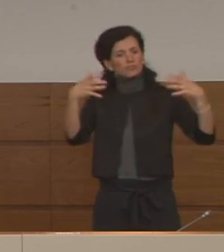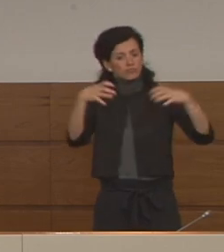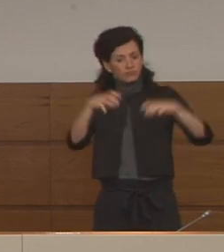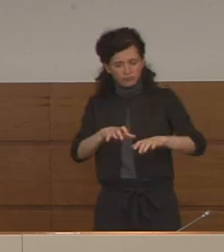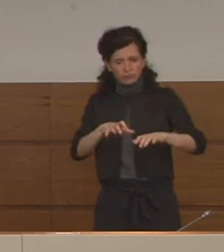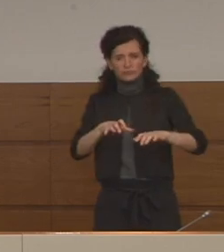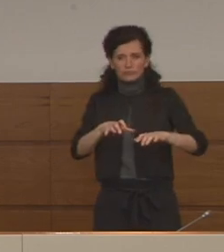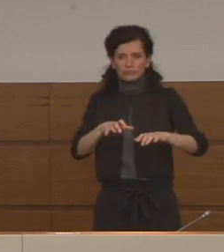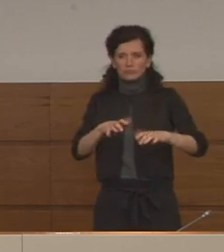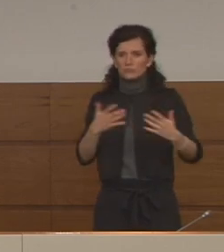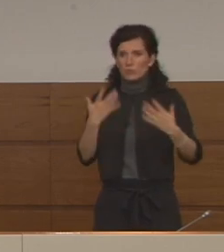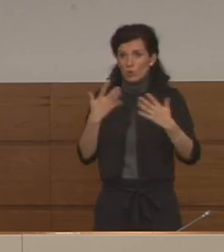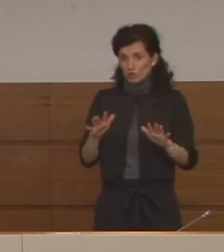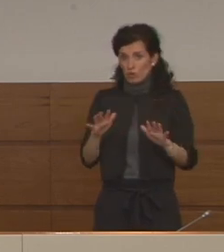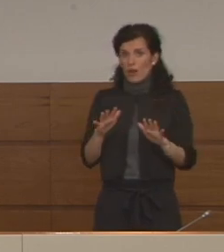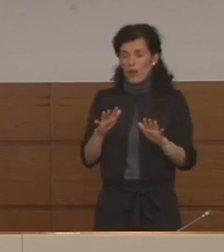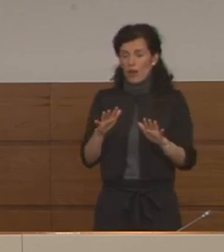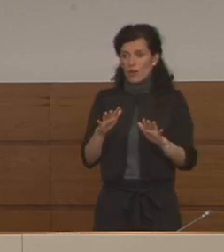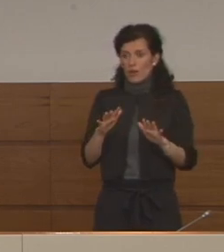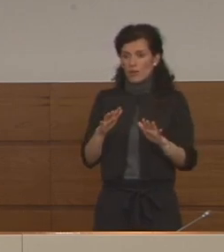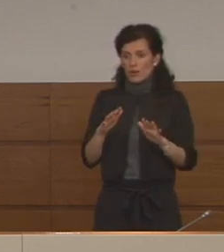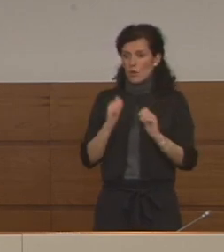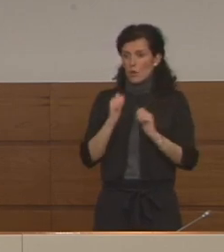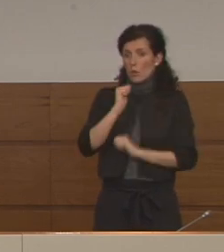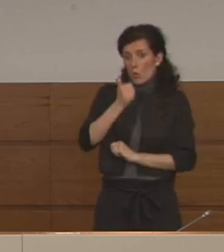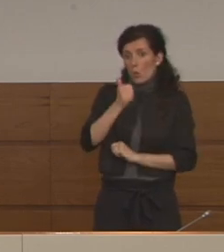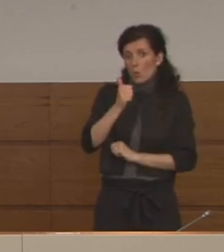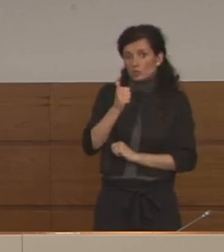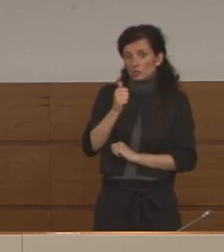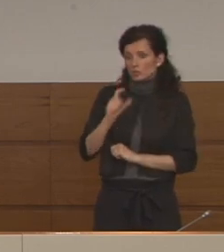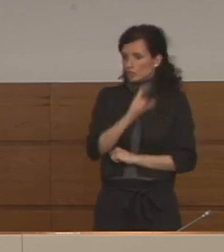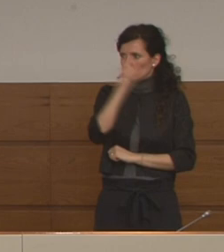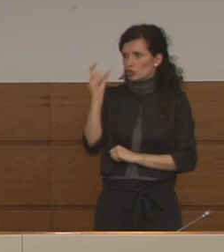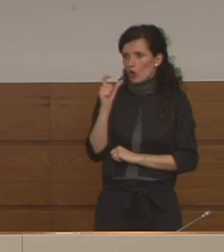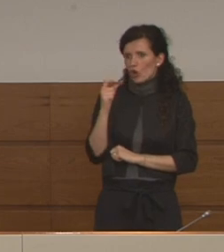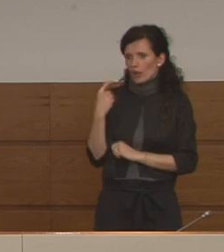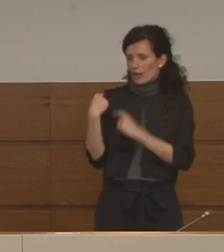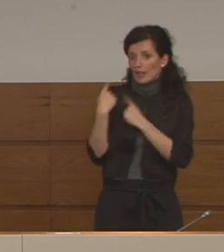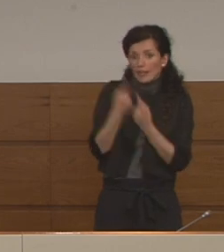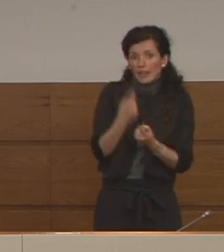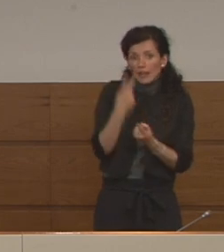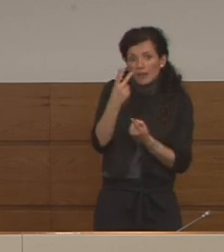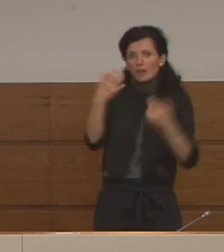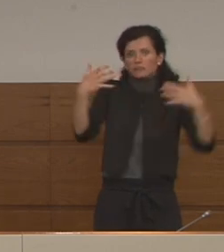di 11 giorni di segno meno davanti. Ma è anche possibile che sia un segnale di